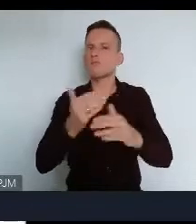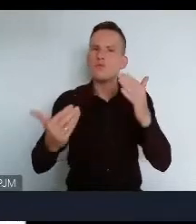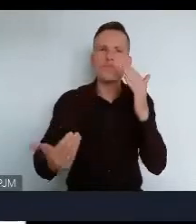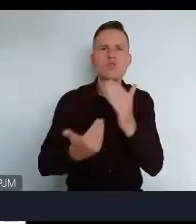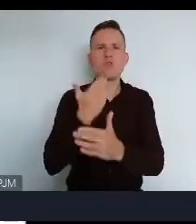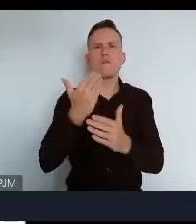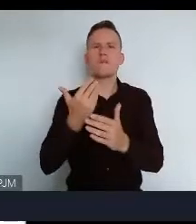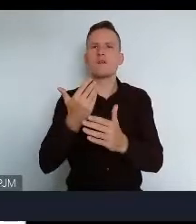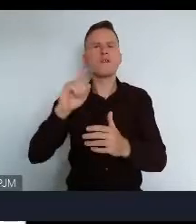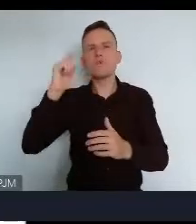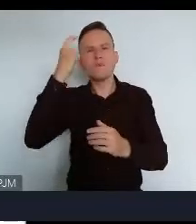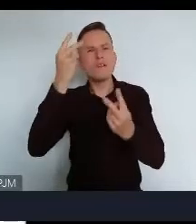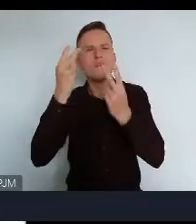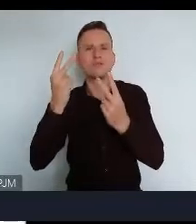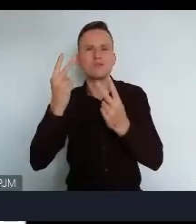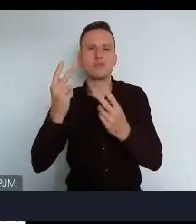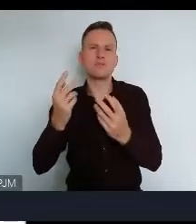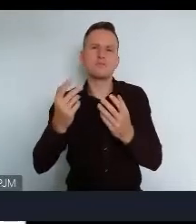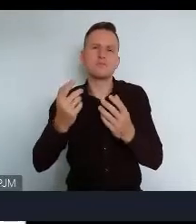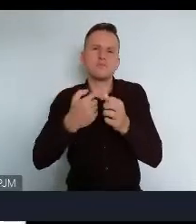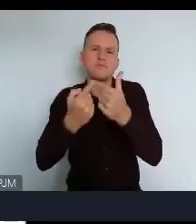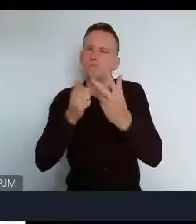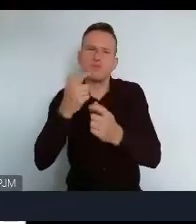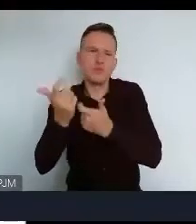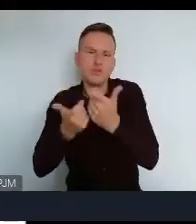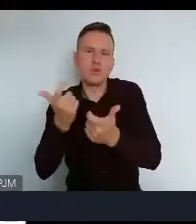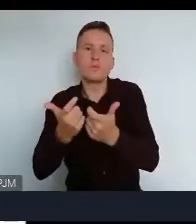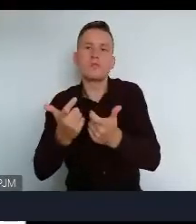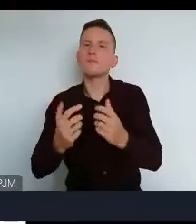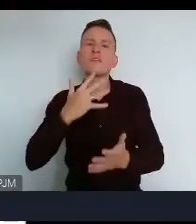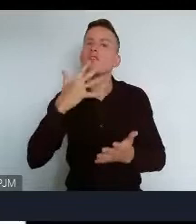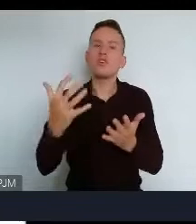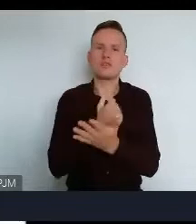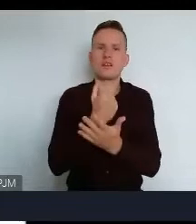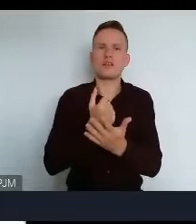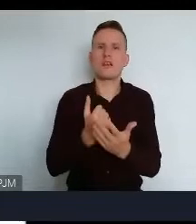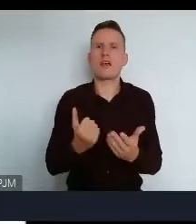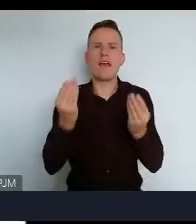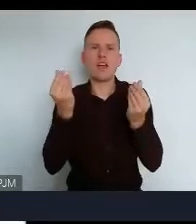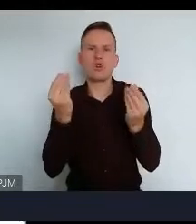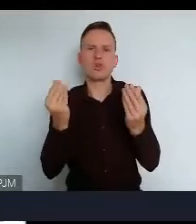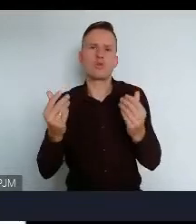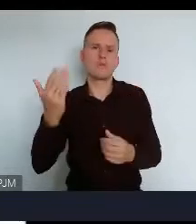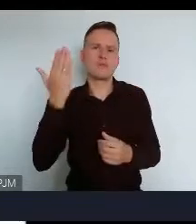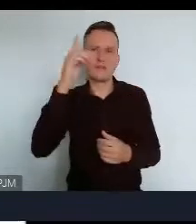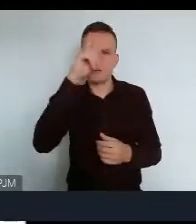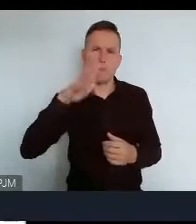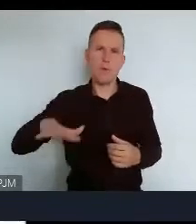związanych z wykorzystaniem ekonomii społecznej, czyli siły ludzi.